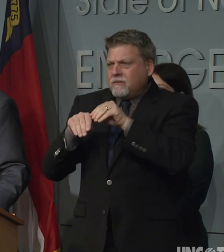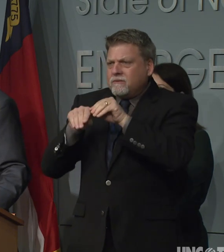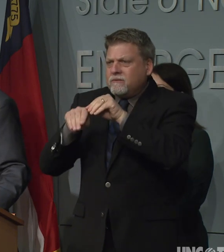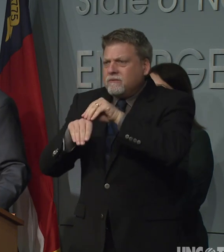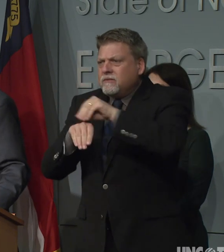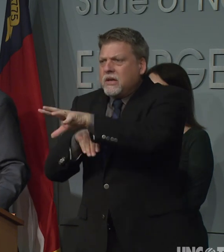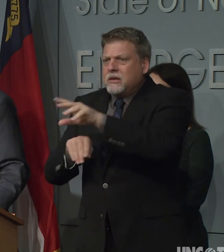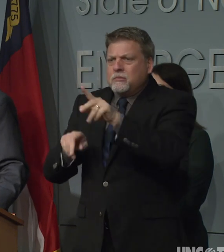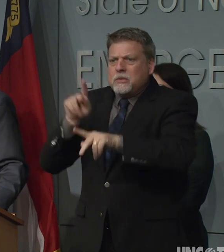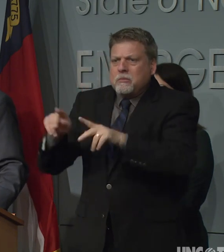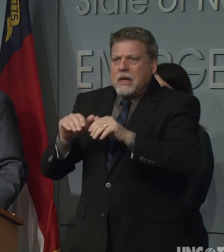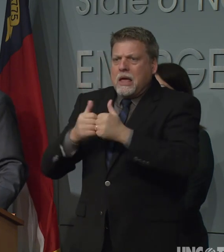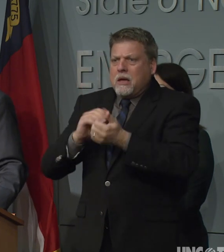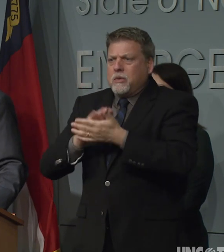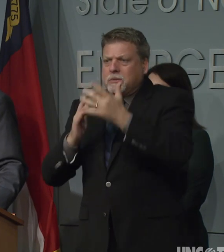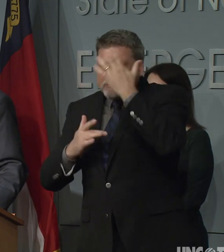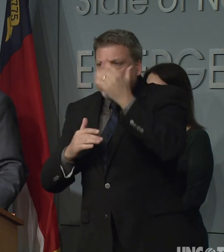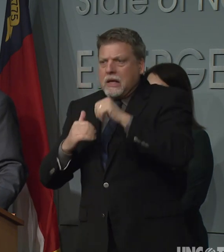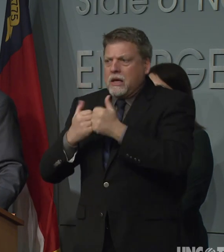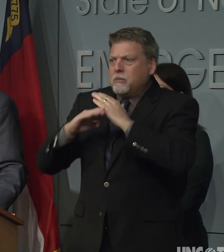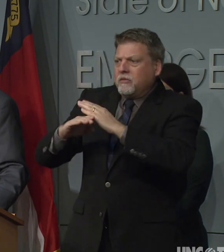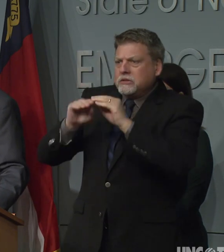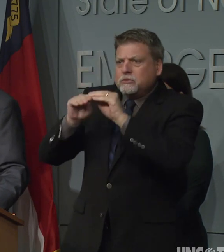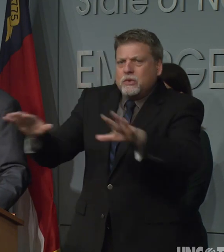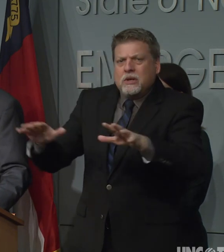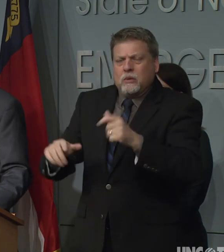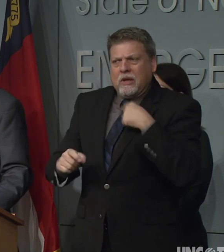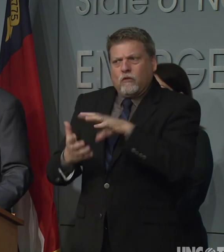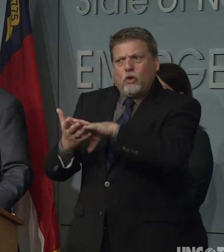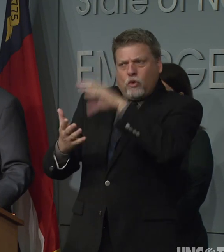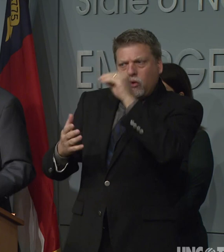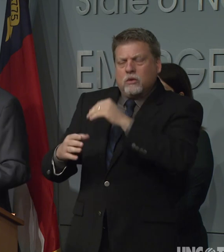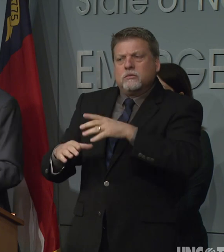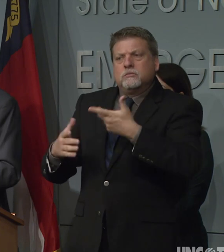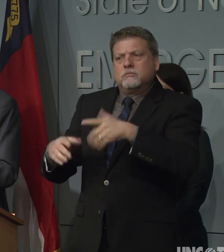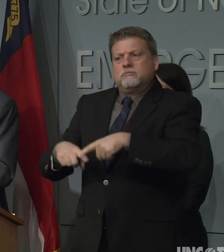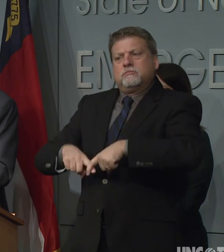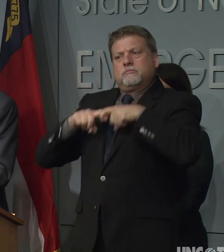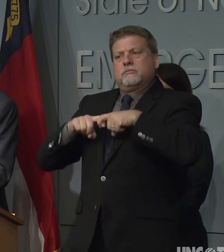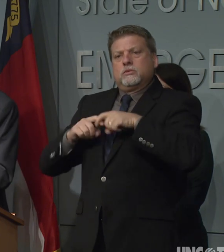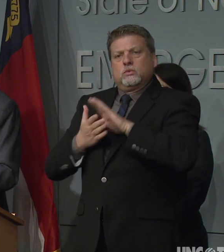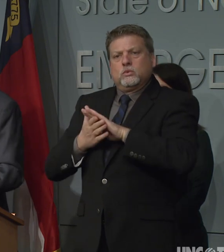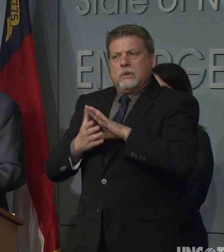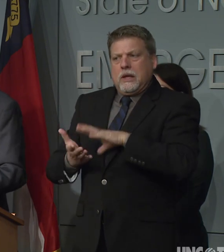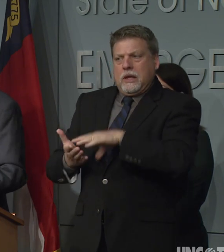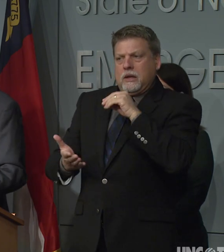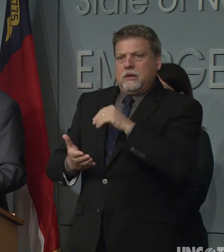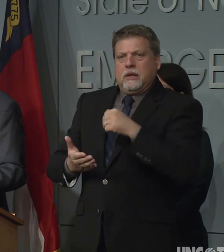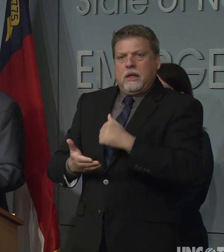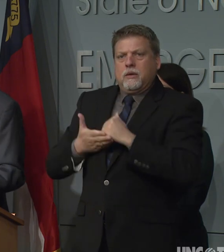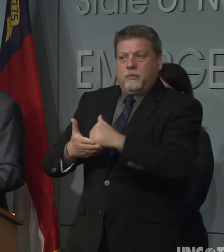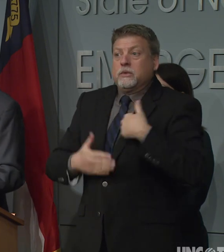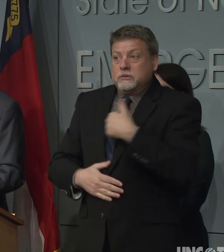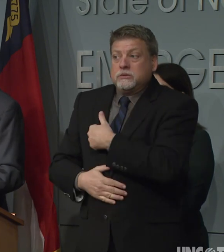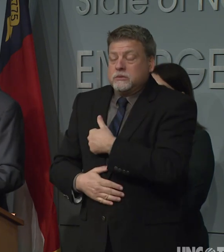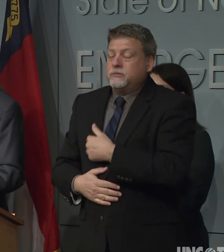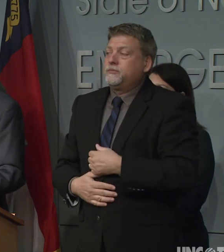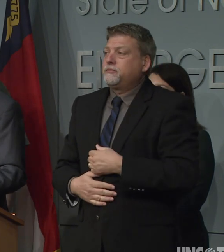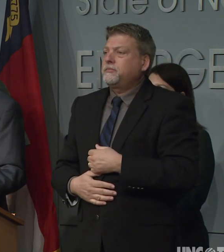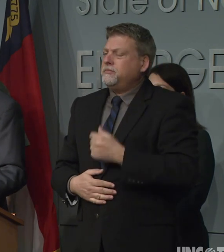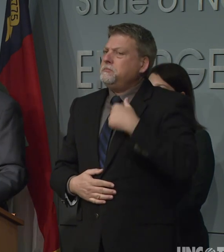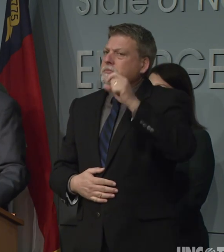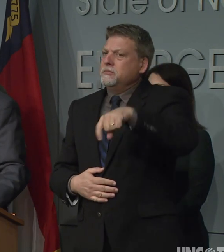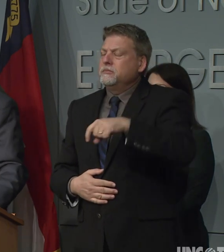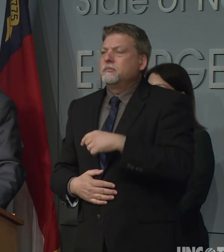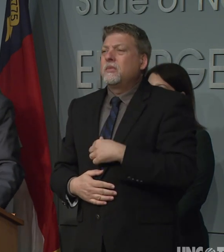nuestro esta los no hay tomado esta decisión a la ley genera sabemos que va a ser muy difícil para muchos padres y